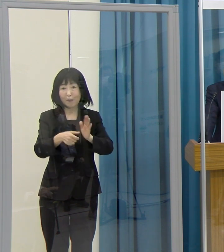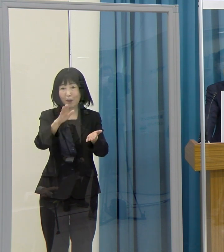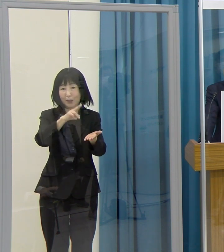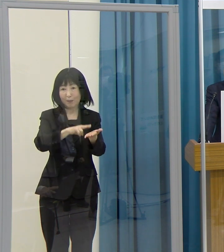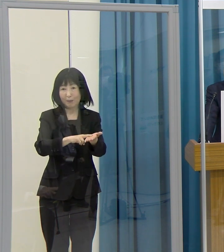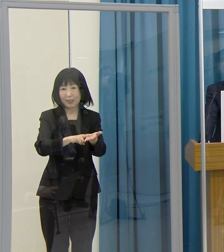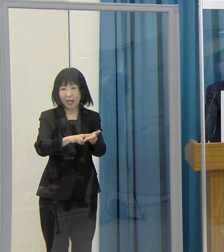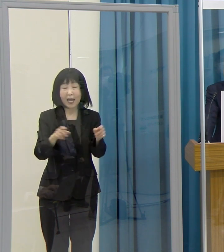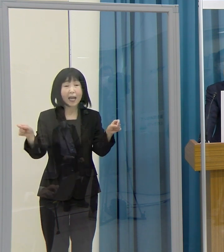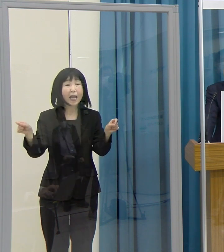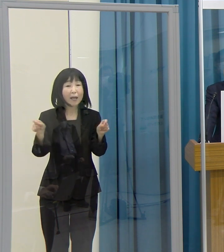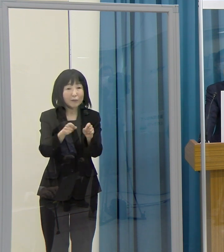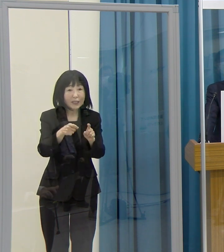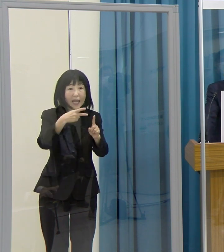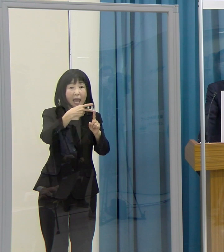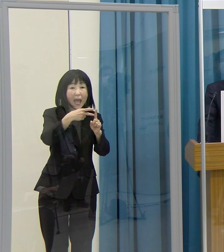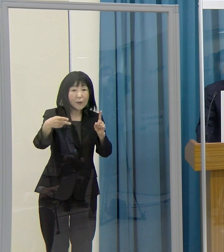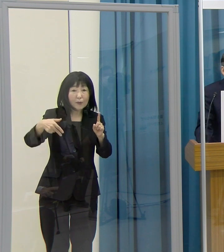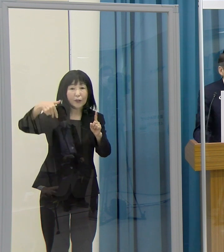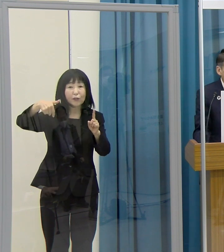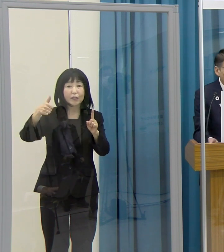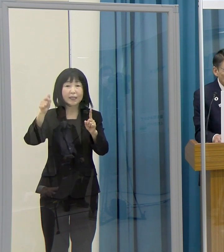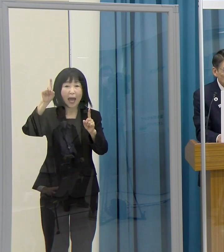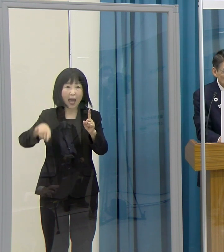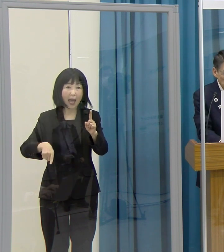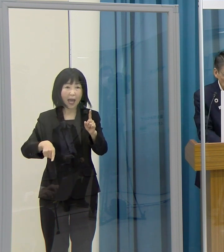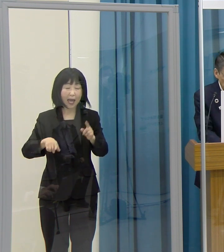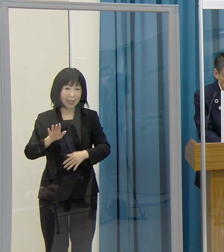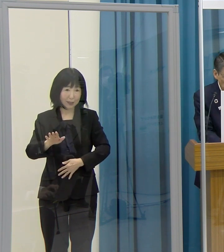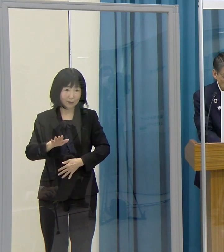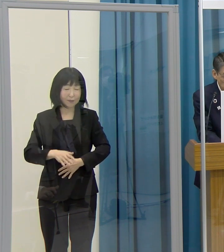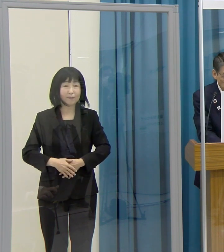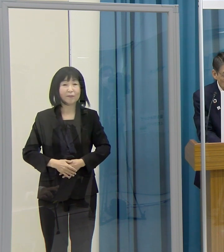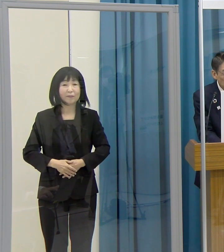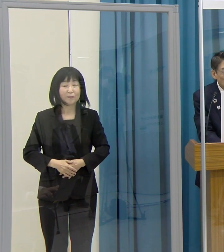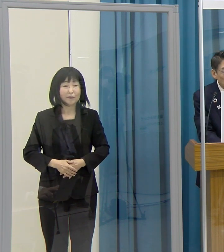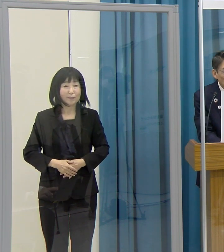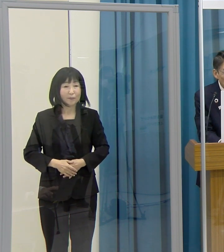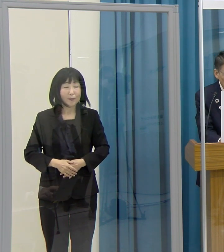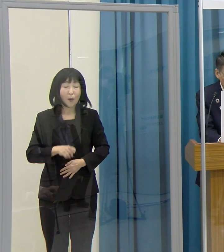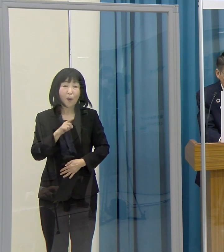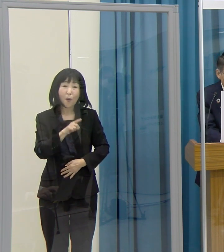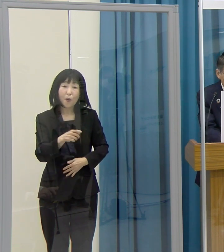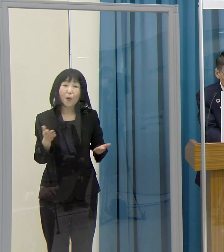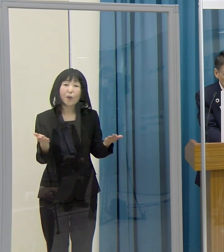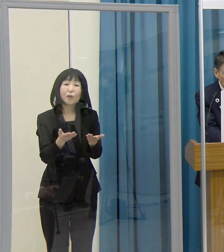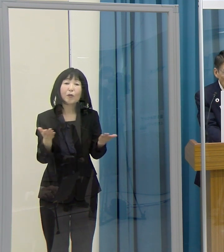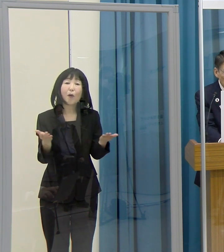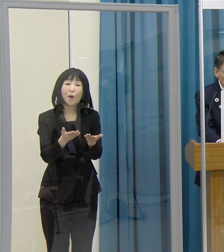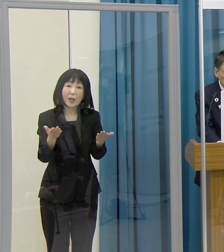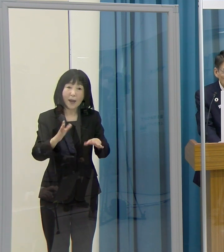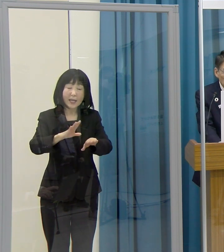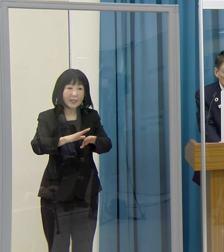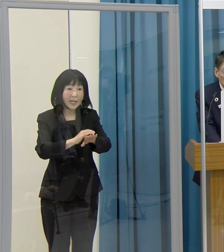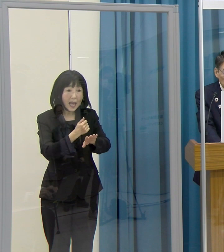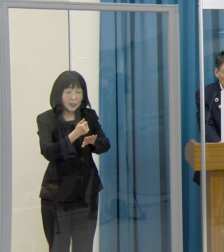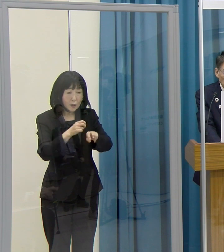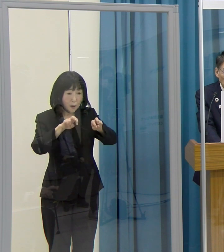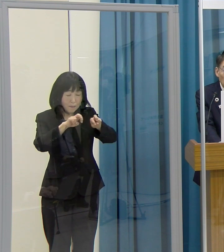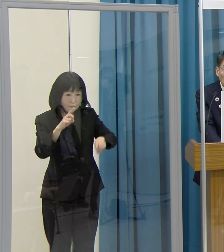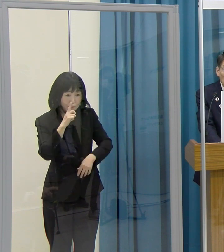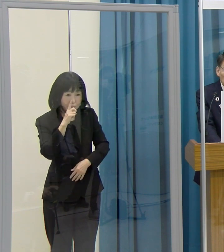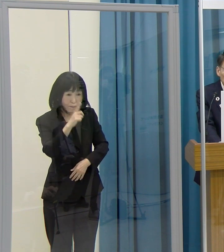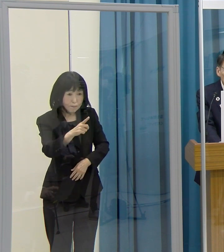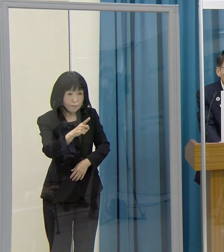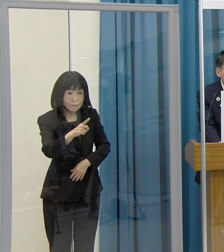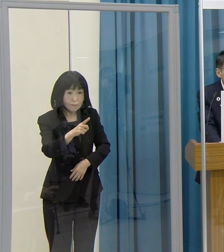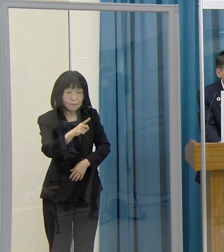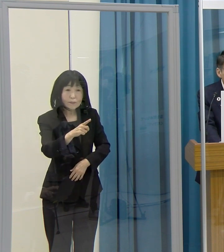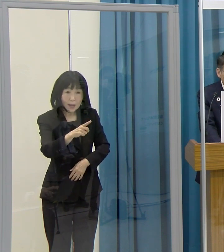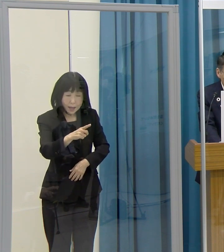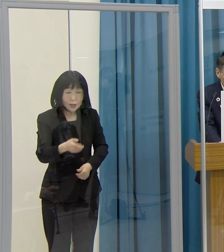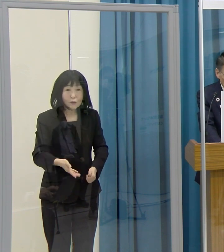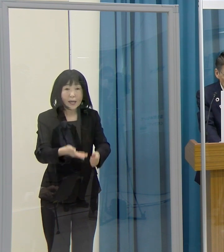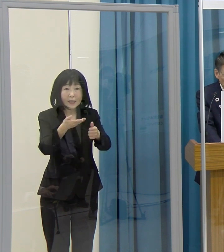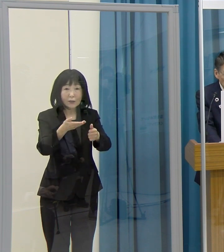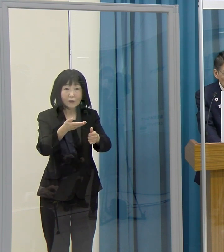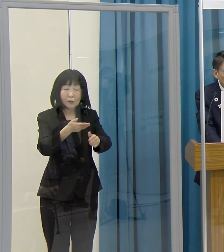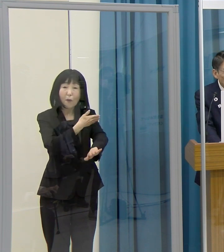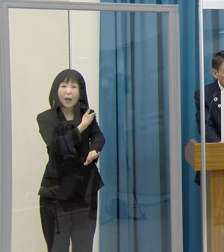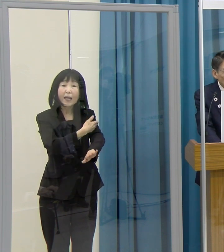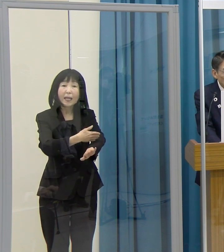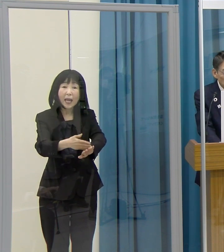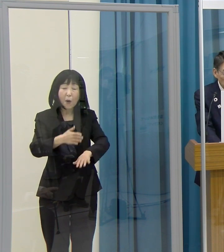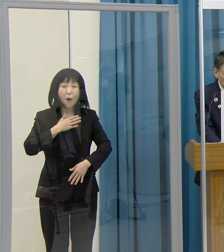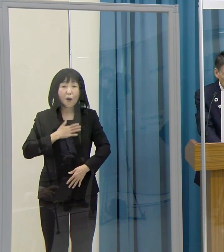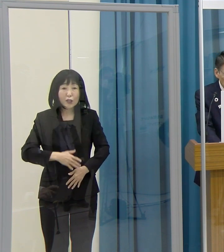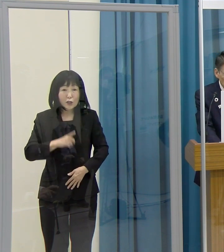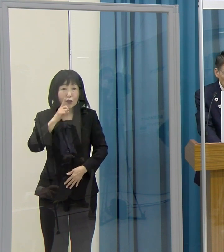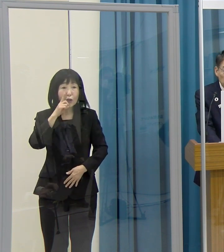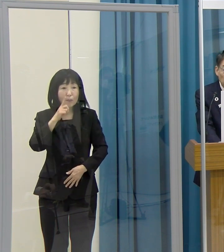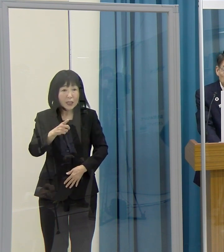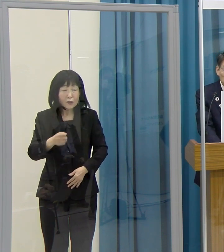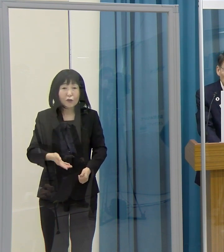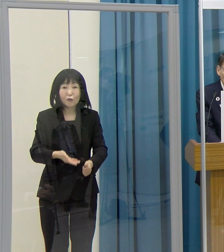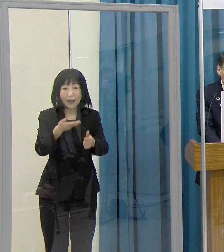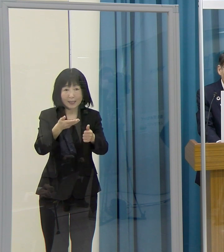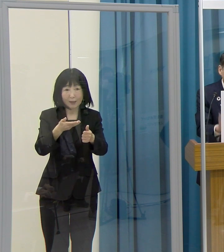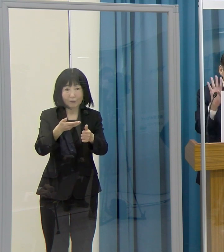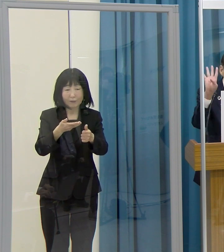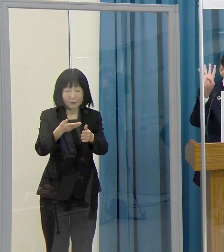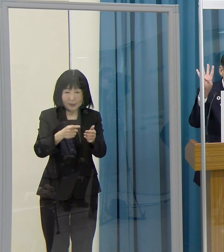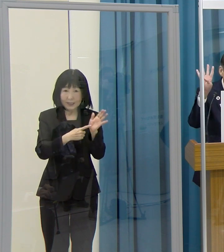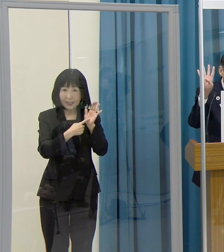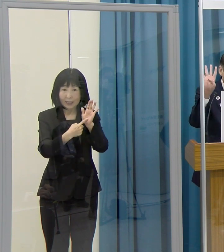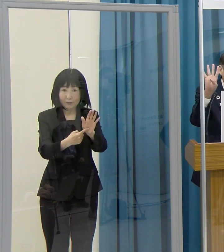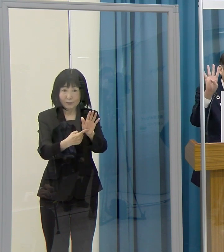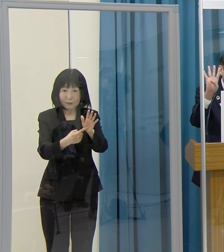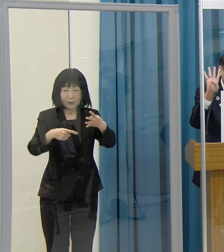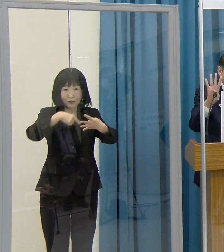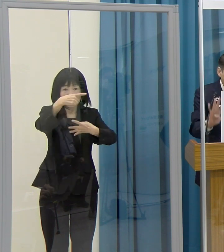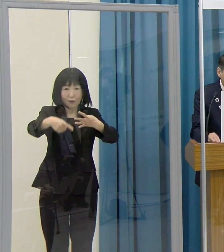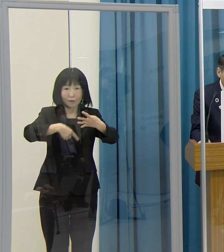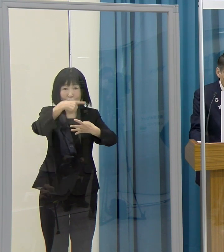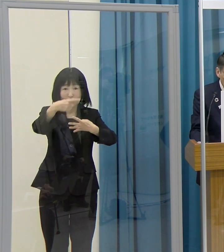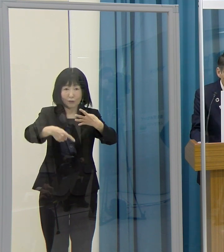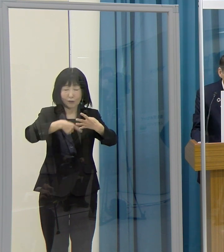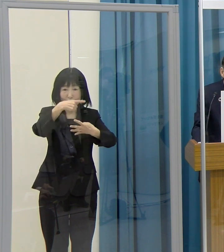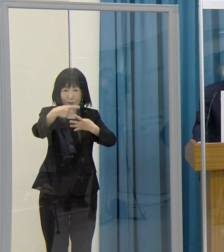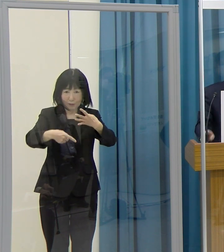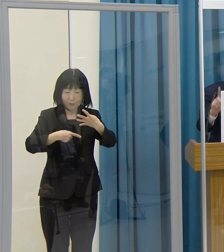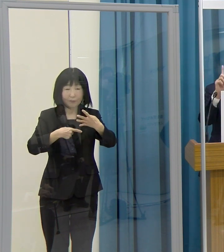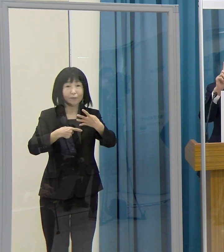略して「Ｆ－ＳＴＡＲ（エフ・スター）」です。この事業では、選手を発掘・育成する過程を、「知る・ふれる」「見つける」「育てる」「活かす」、この４つの段階で展開します。